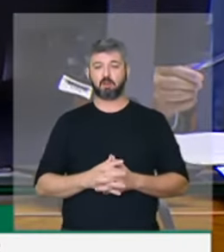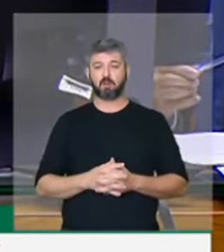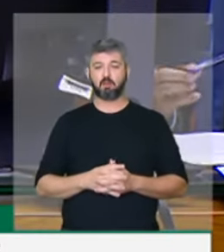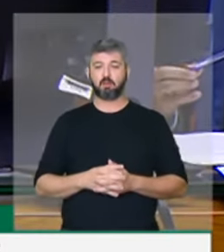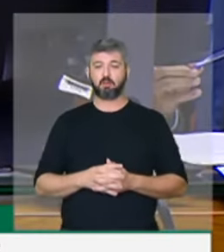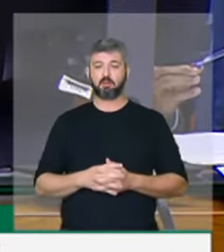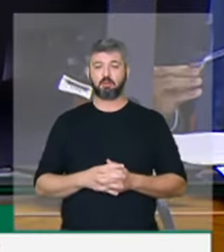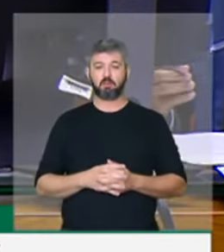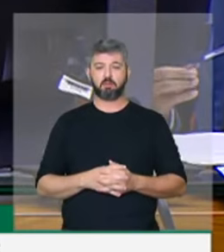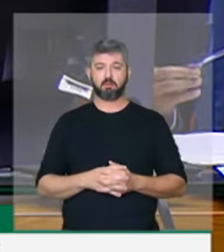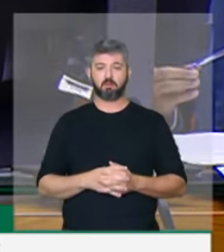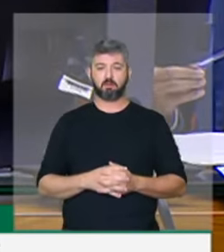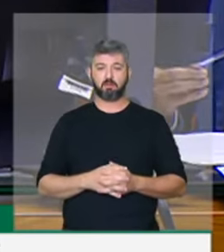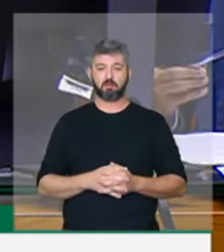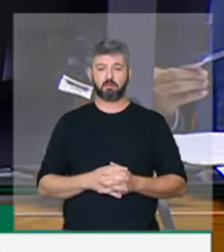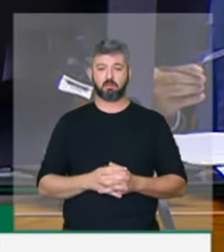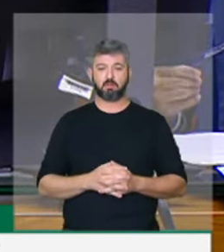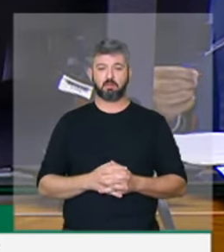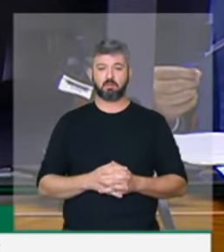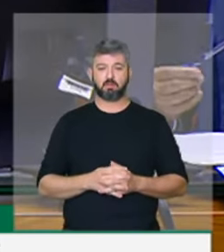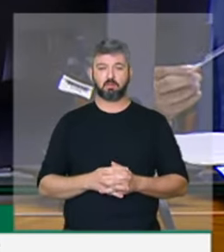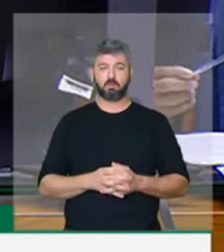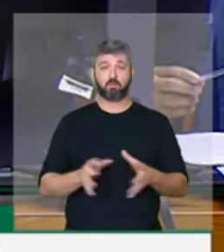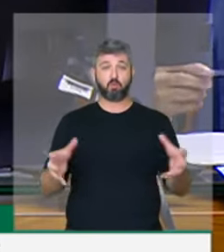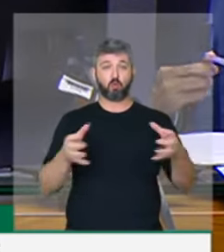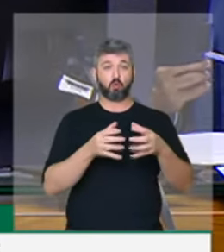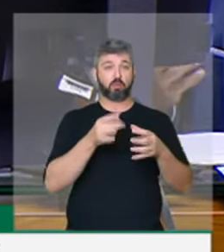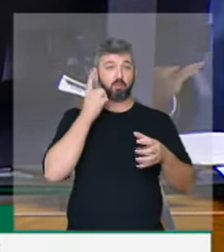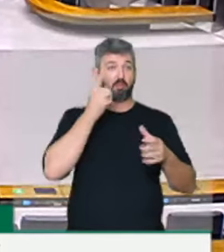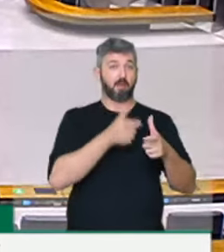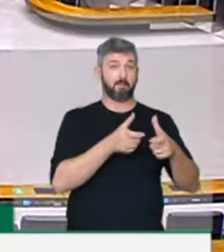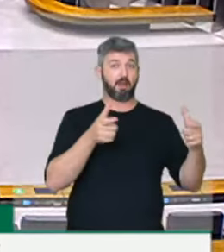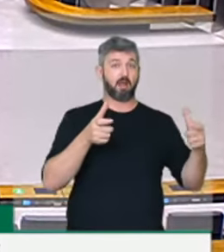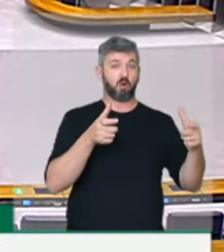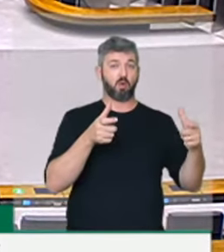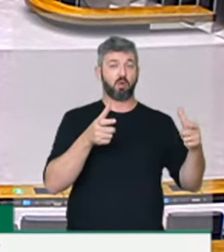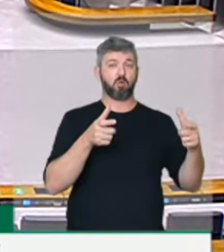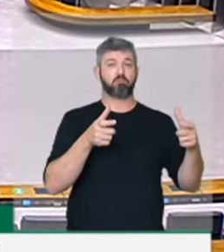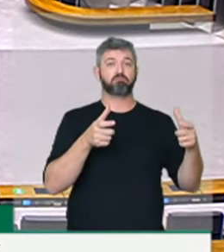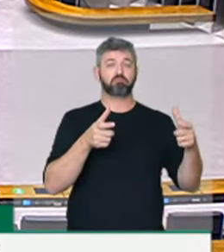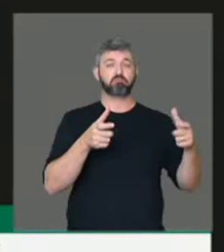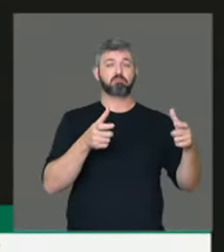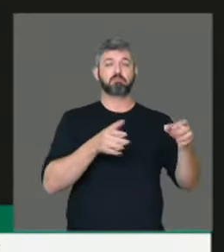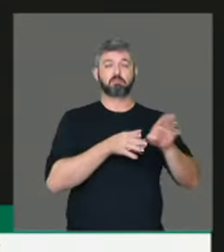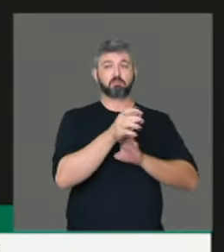ORIENTA A MAIORIA? -- [DEPUTADO]: MAIORIA ORIENTA SIM, SENHOR PRESIDENTE, E ACHO QUE.... É PROJETO COMO ESSE QUE... NÓS